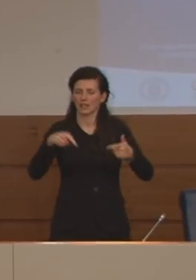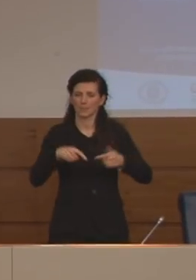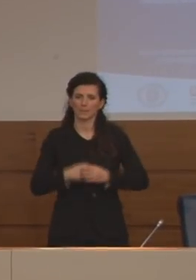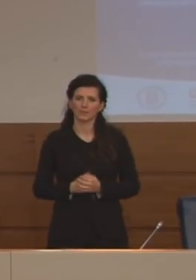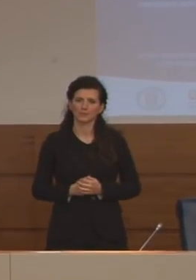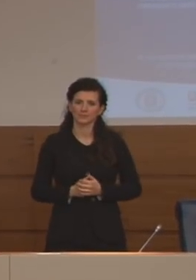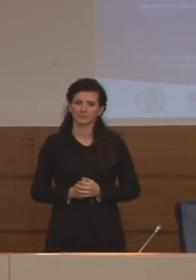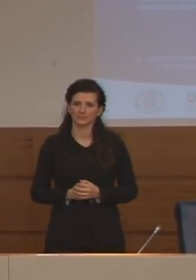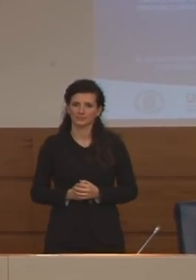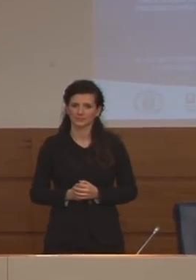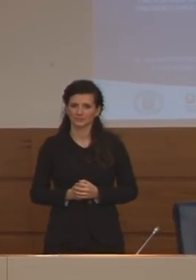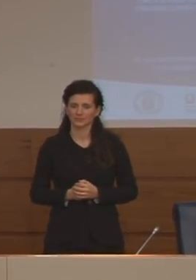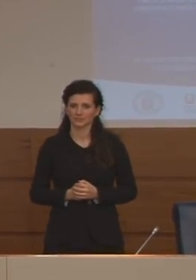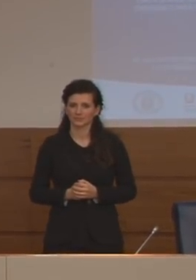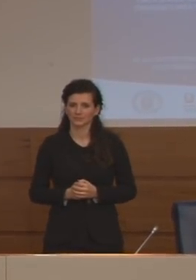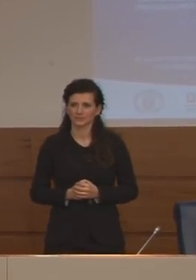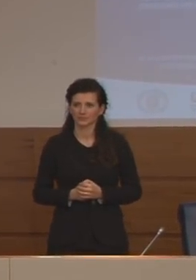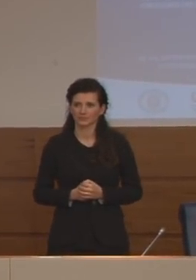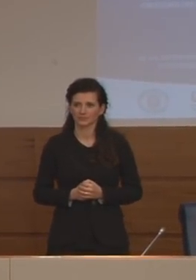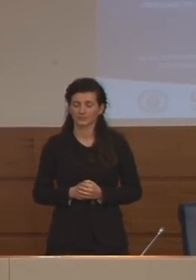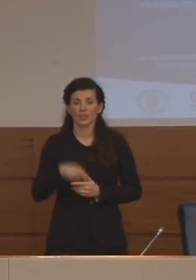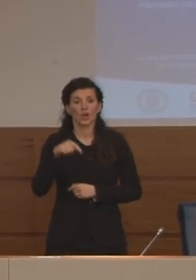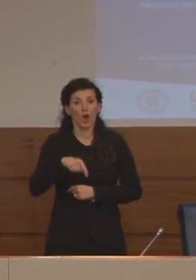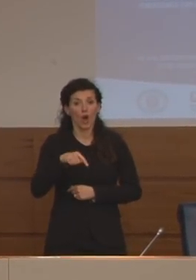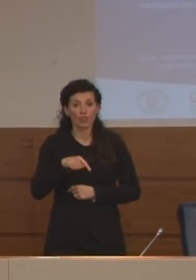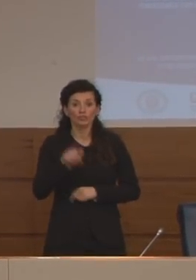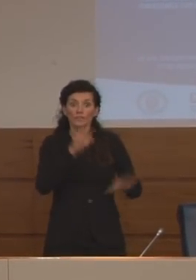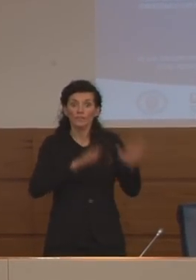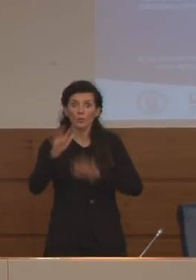Innanzitutto oggi due dati positivi.